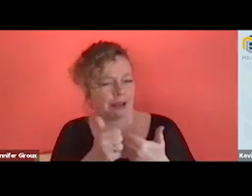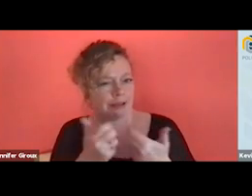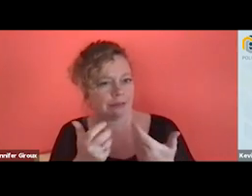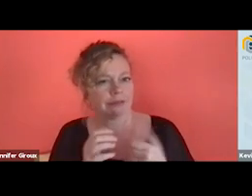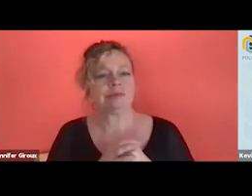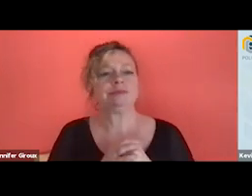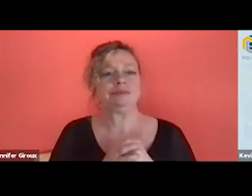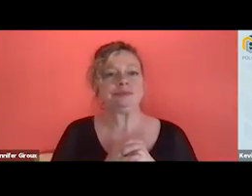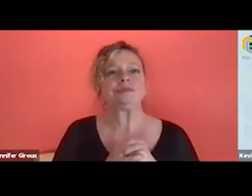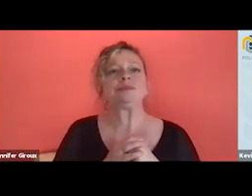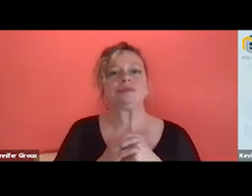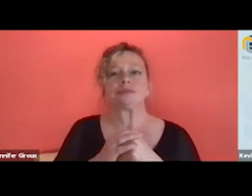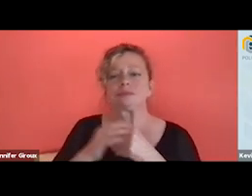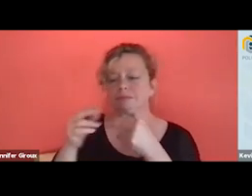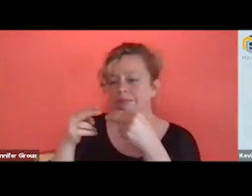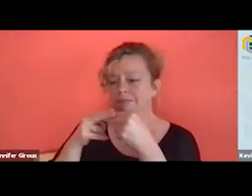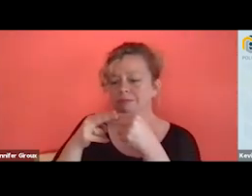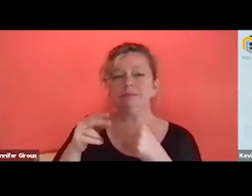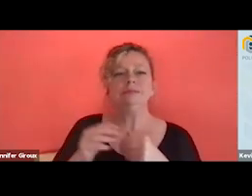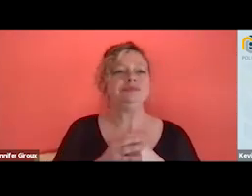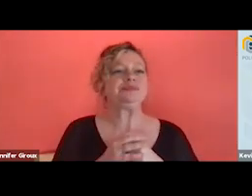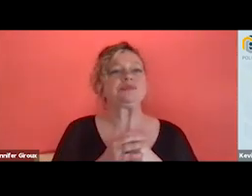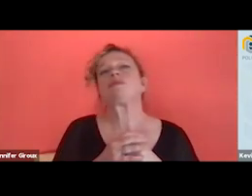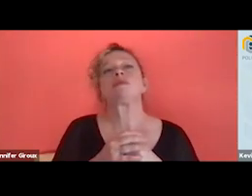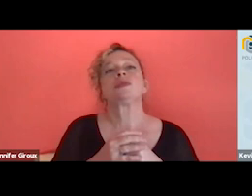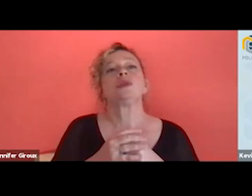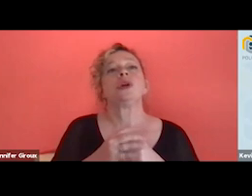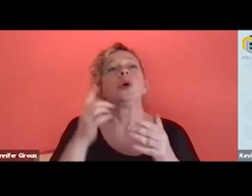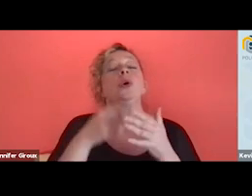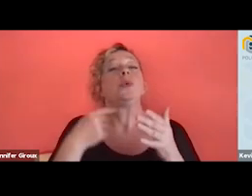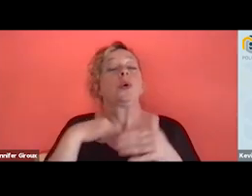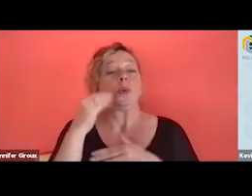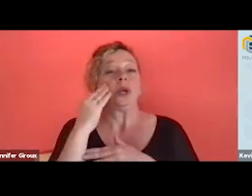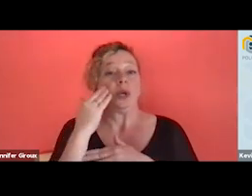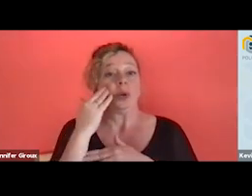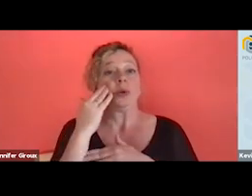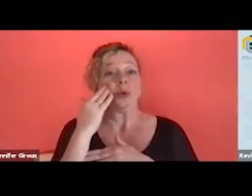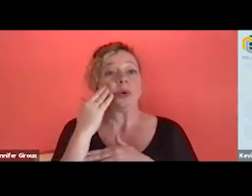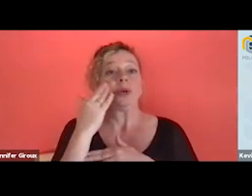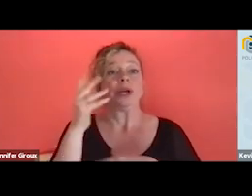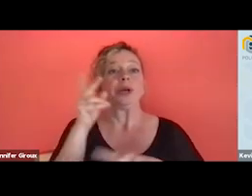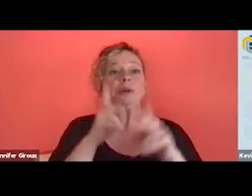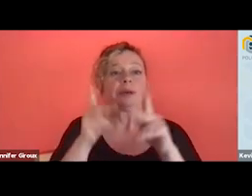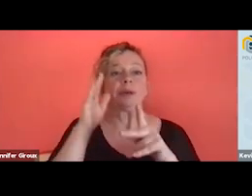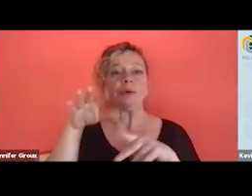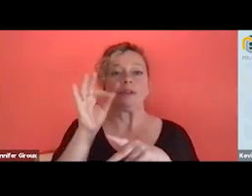Siguiente diapositiva. Esto es lo que sabemos. Sabemos que las personas encontrarán formas de afrontar la situación,